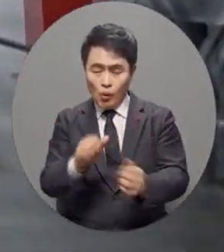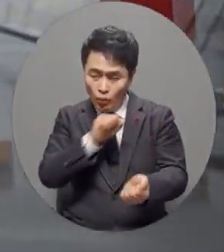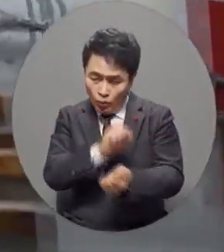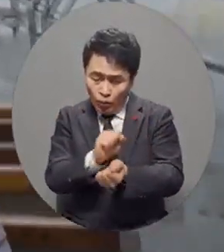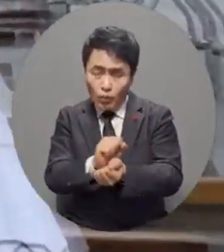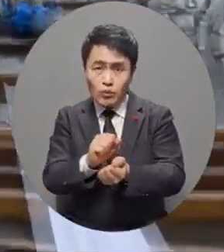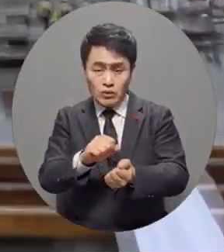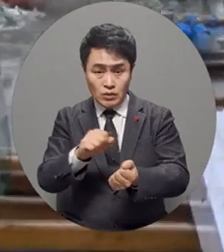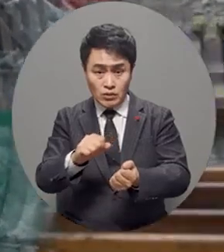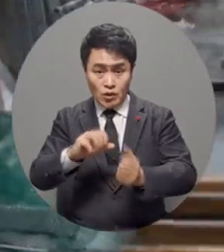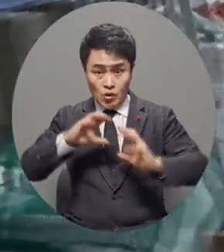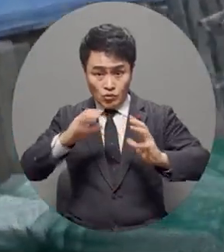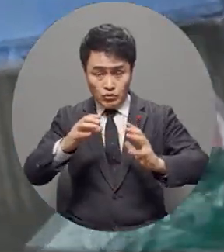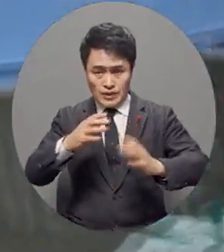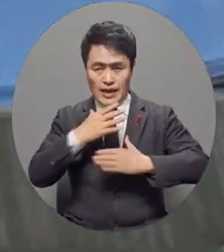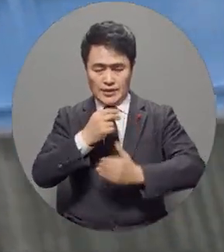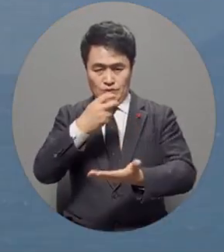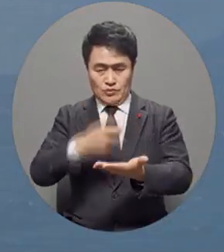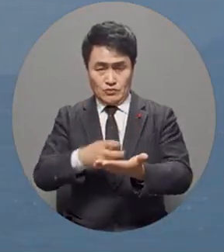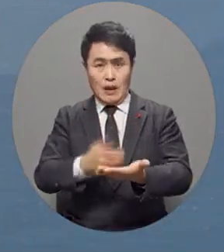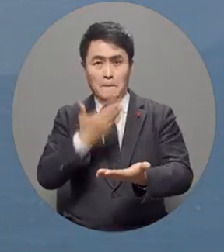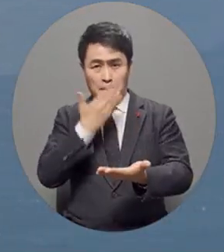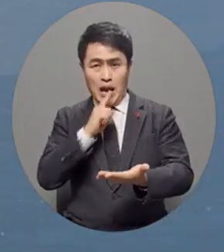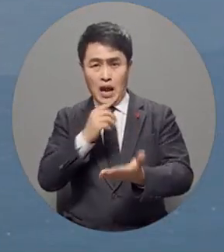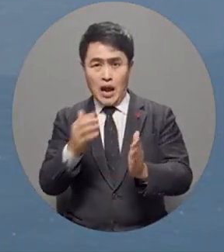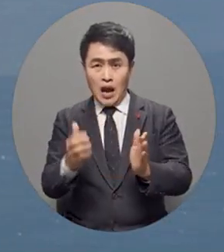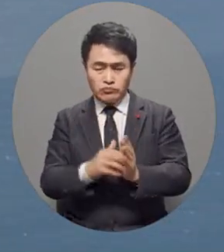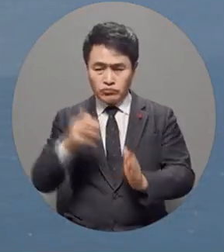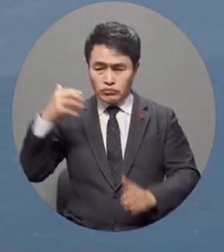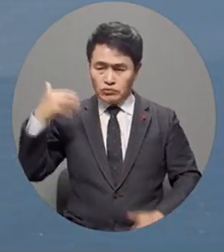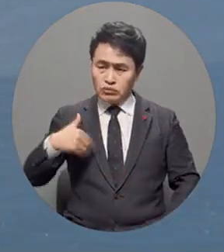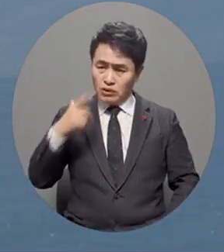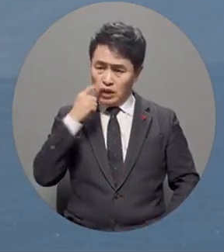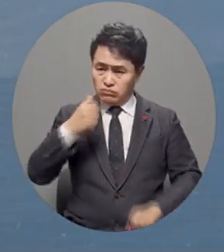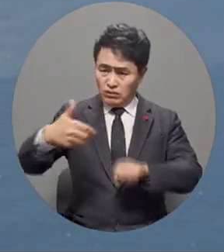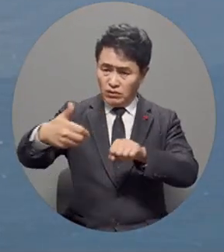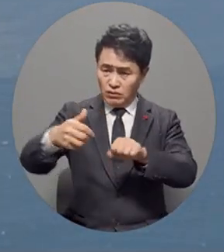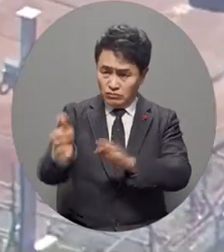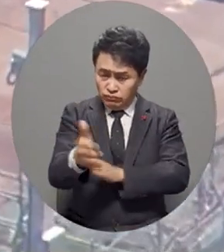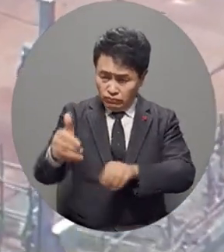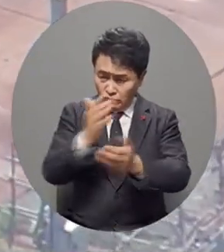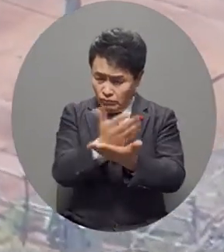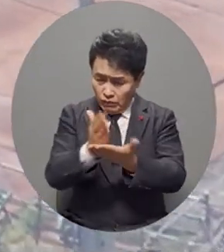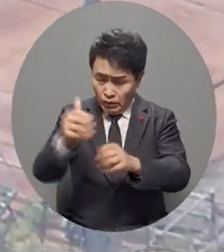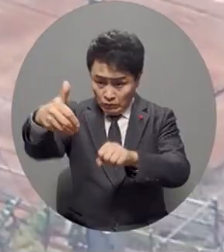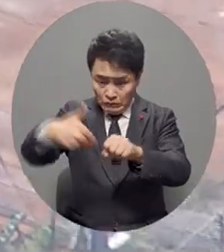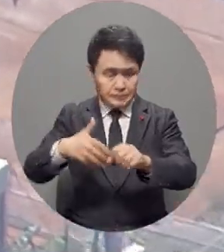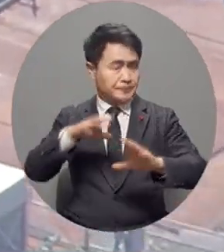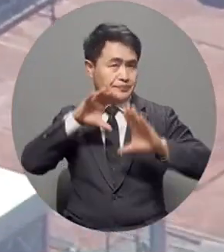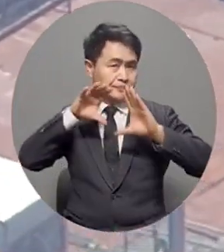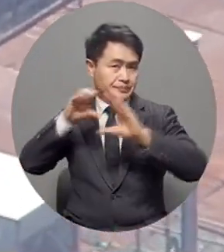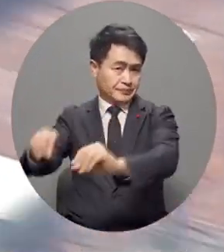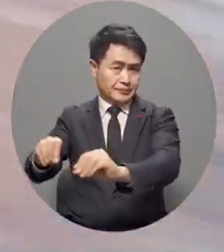국제원자력기구는 오염수 해양 방류가 국제안전 기준에 부합한다고 밝혔지만 중국은